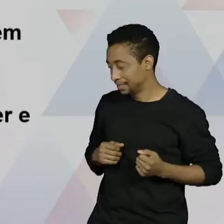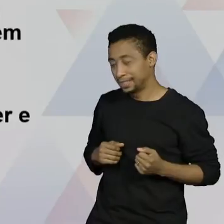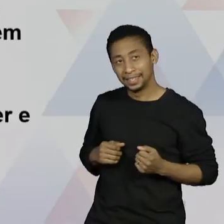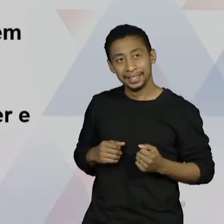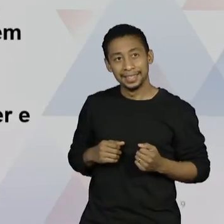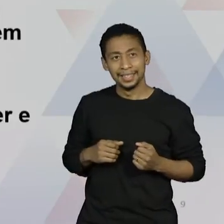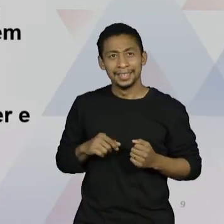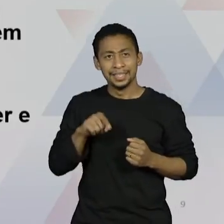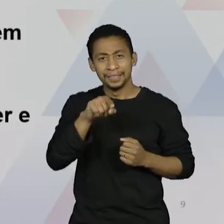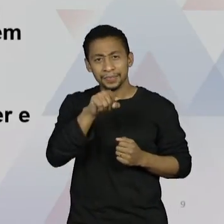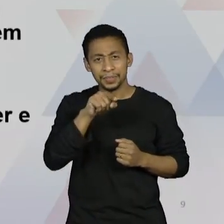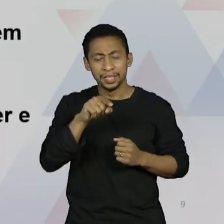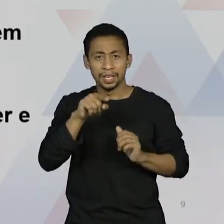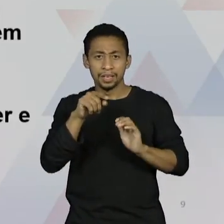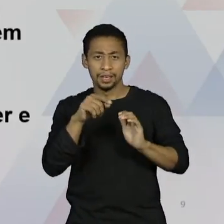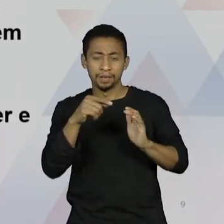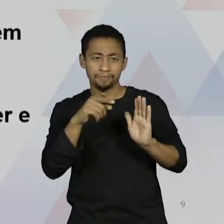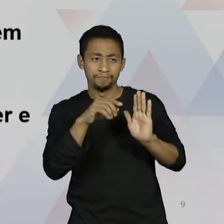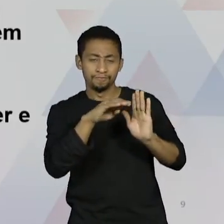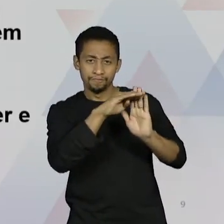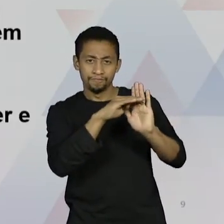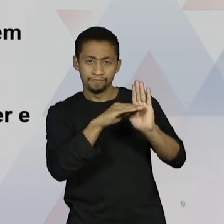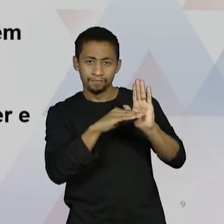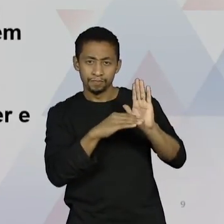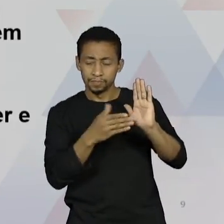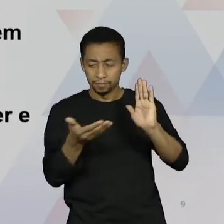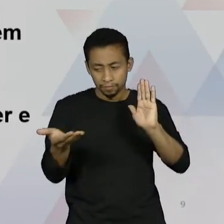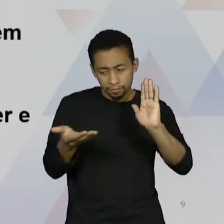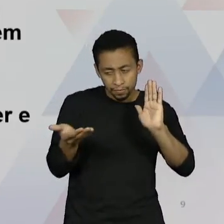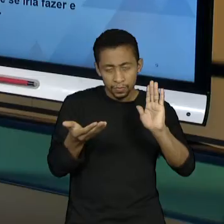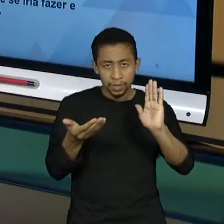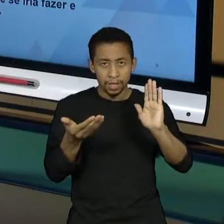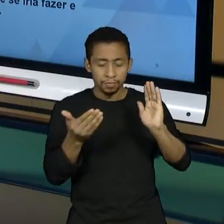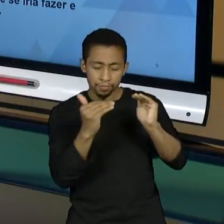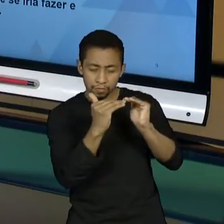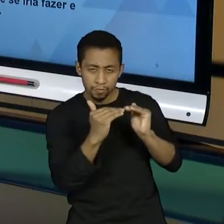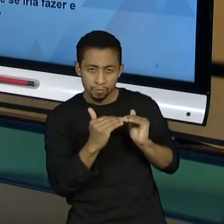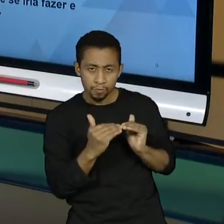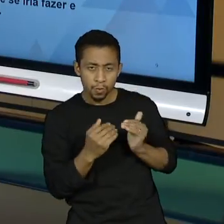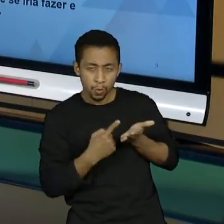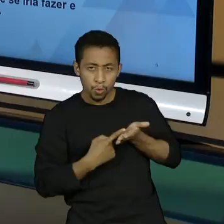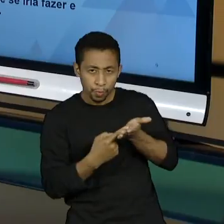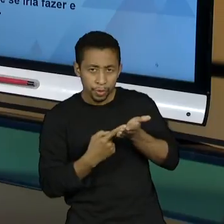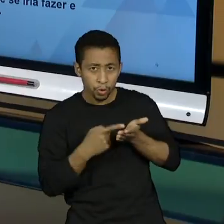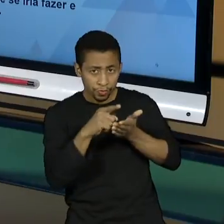FAZER E ENTREGAR MOSTRAM A SUA IMPORTÂNCIA". OLHA SÓ QUE IMPORTANTE! VOCÊ CRIOU A LISTA, VOCÊ